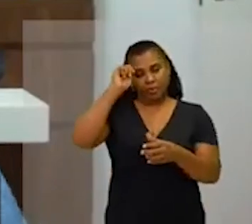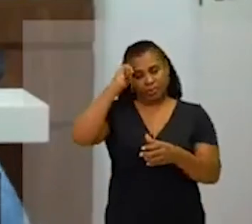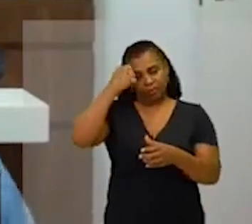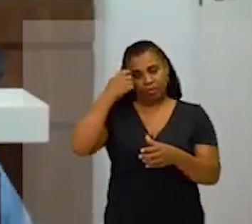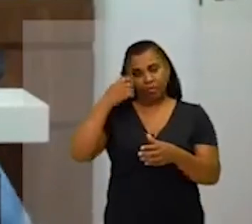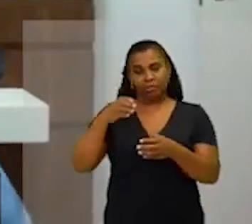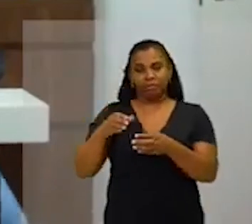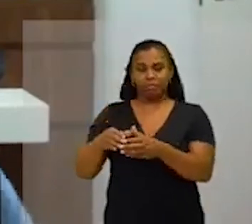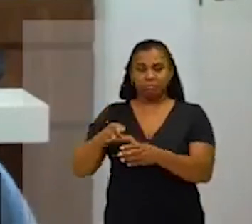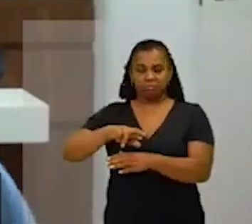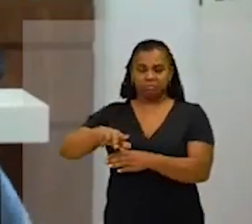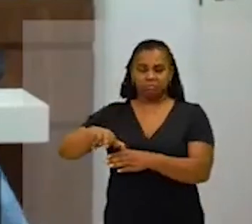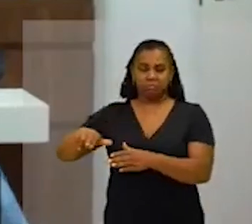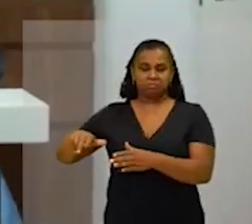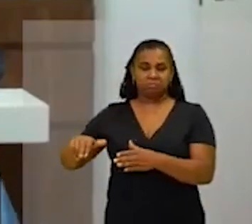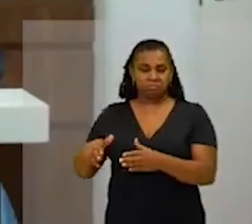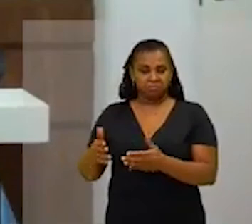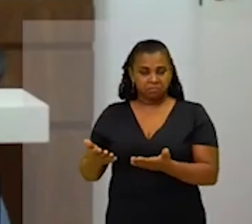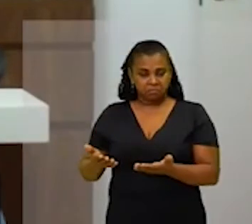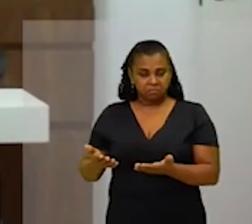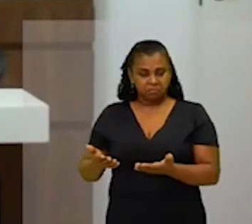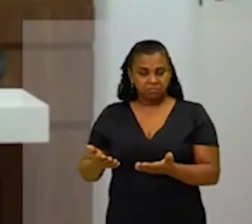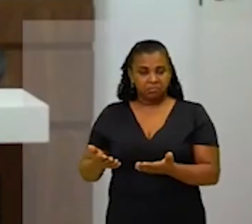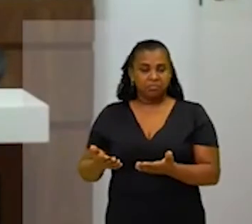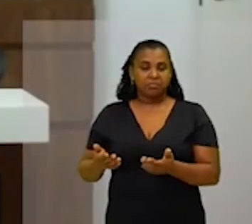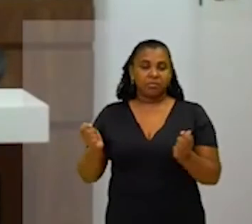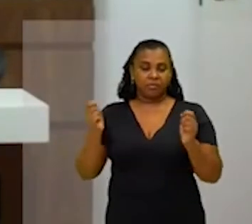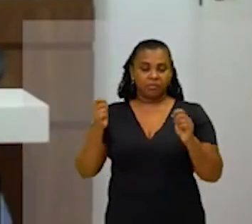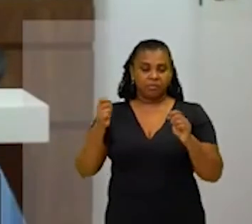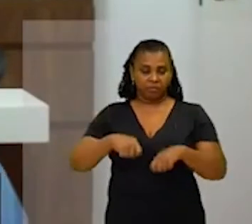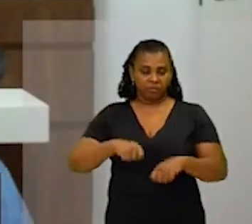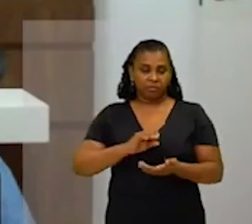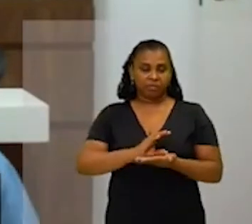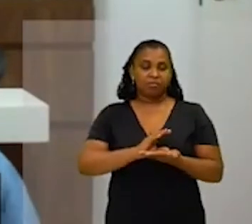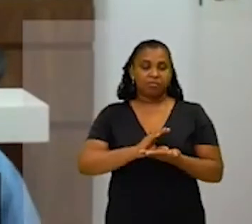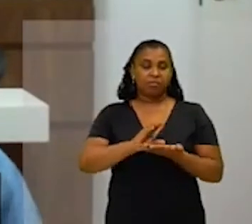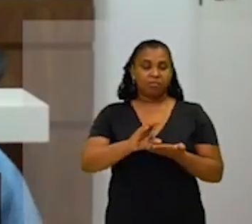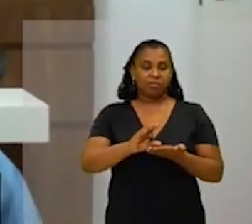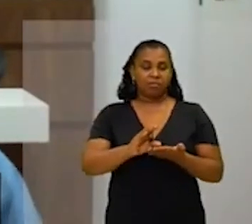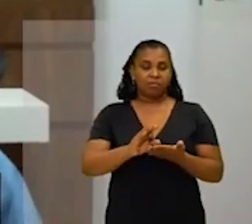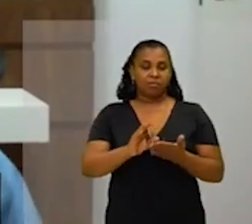é uma escala é uma porte de recursos para esse perfil de candidaturas que